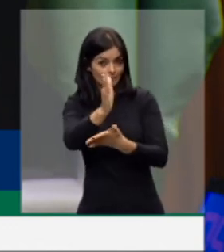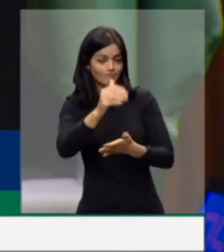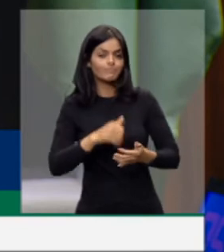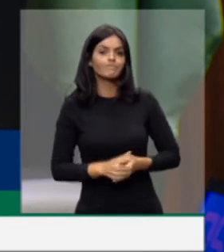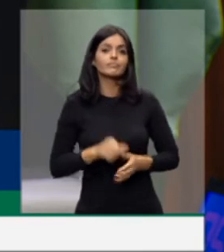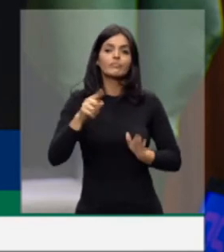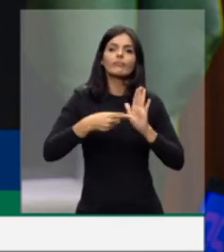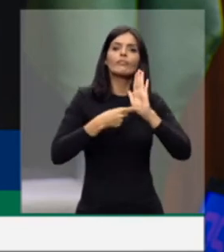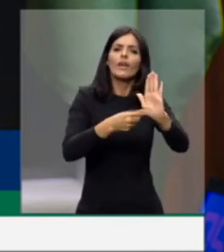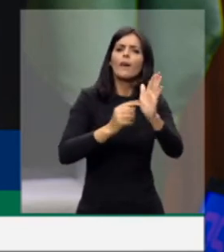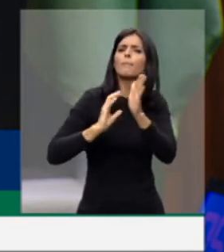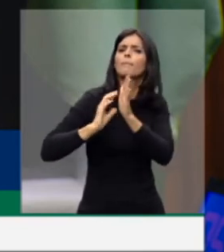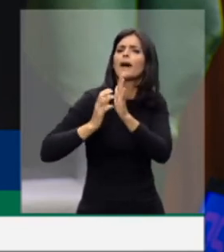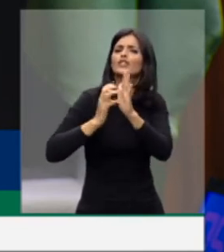SENADO FEDERAL, VOTADO POR UNANIMIDADE. ESTA